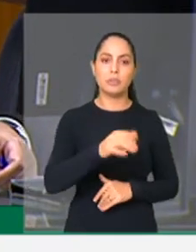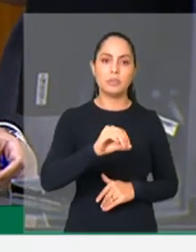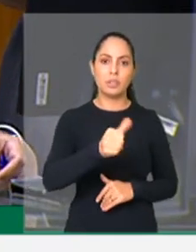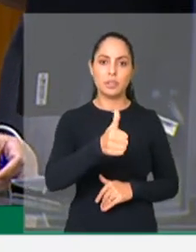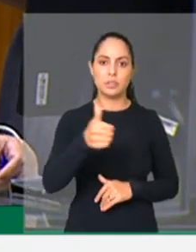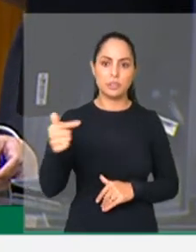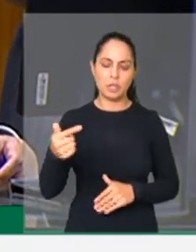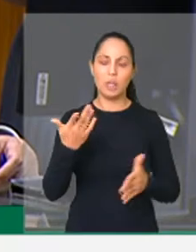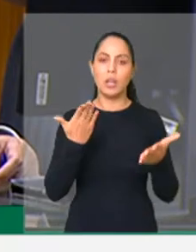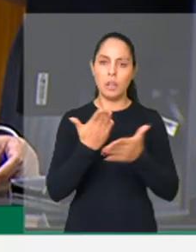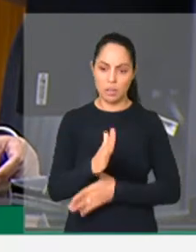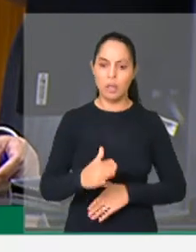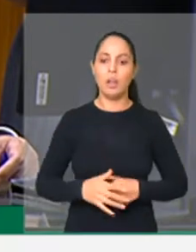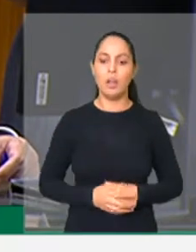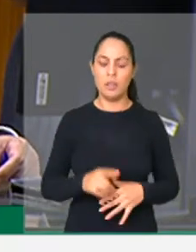REGIMENTO INTERNO, O DESTAQUE PARA O ART. 2 ° DA MEDIDA